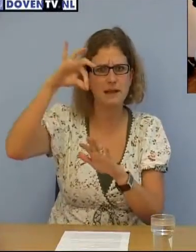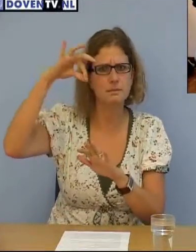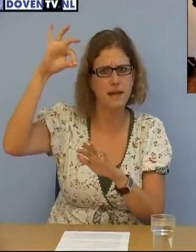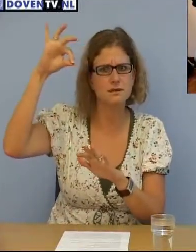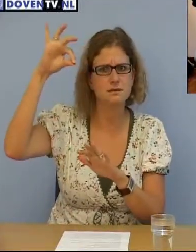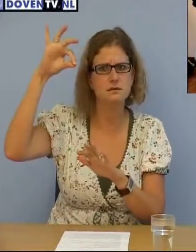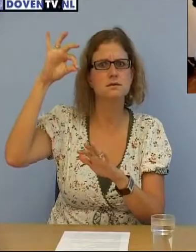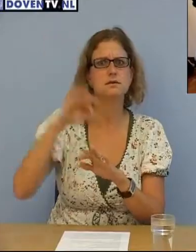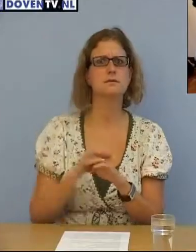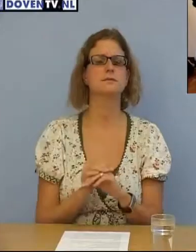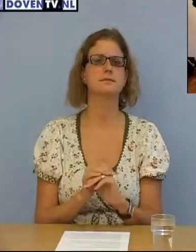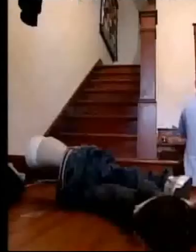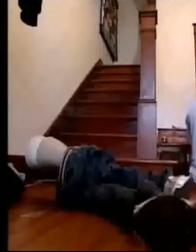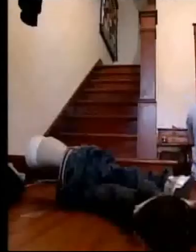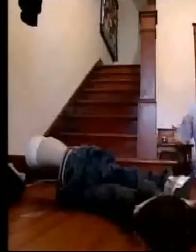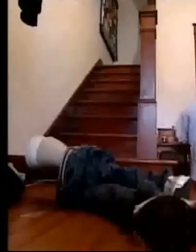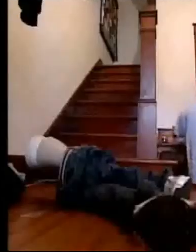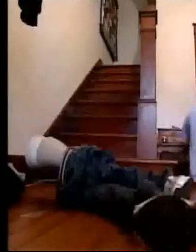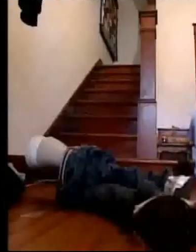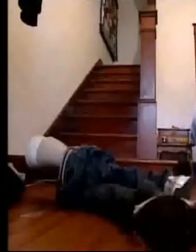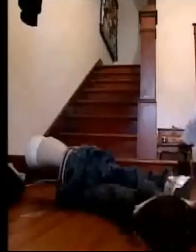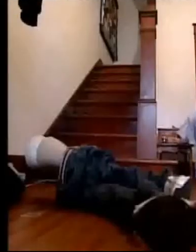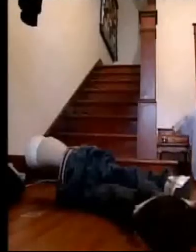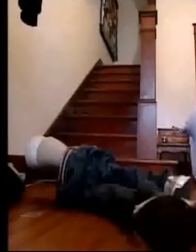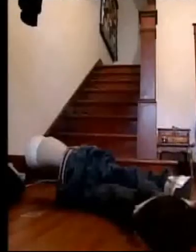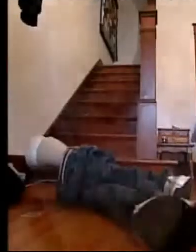naar alle hoeken van de ring werd geslingerd, werd hij steeds beter.